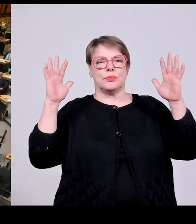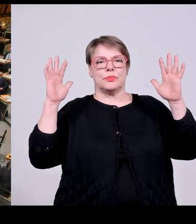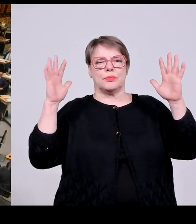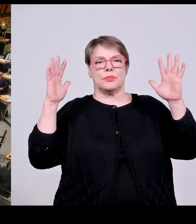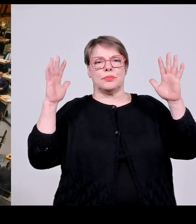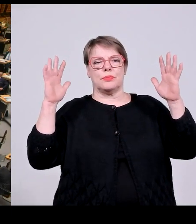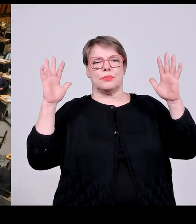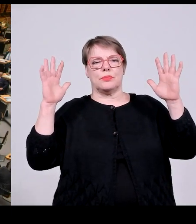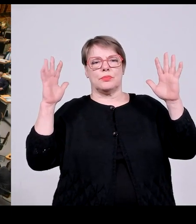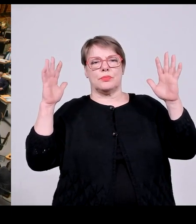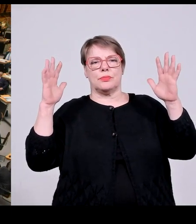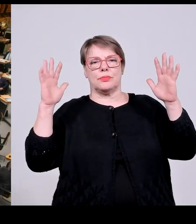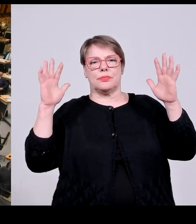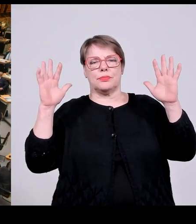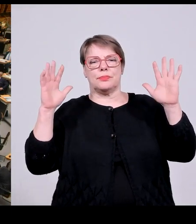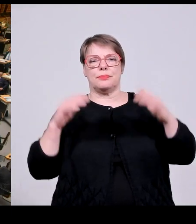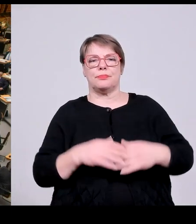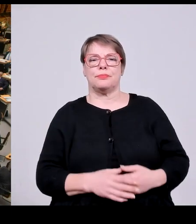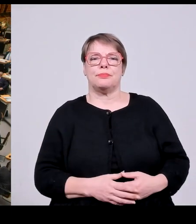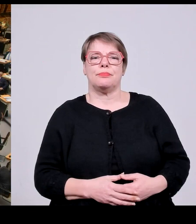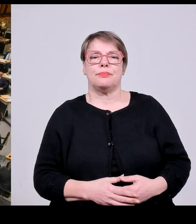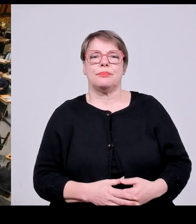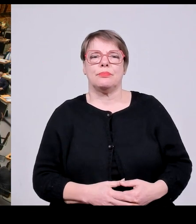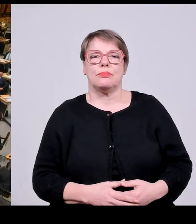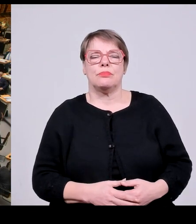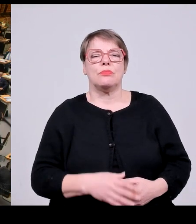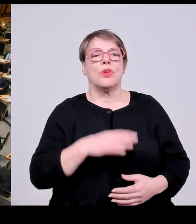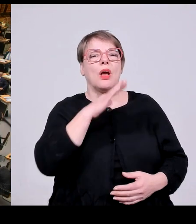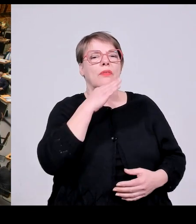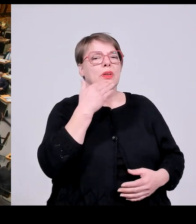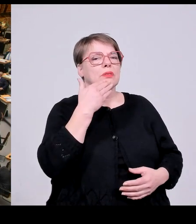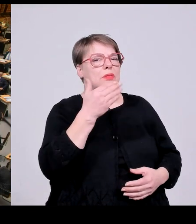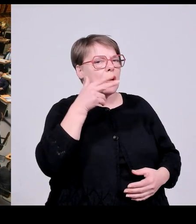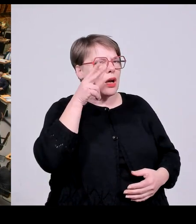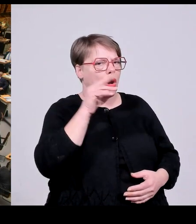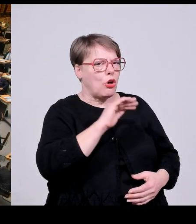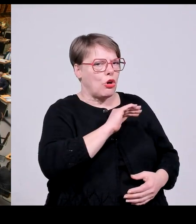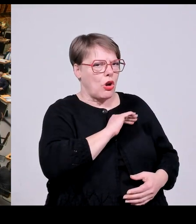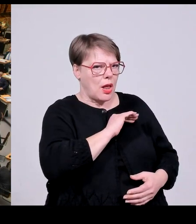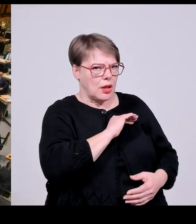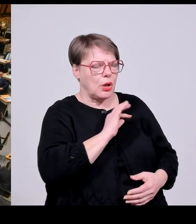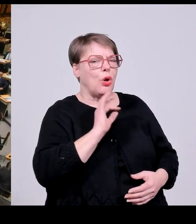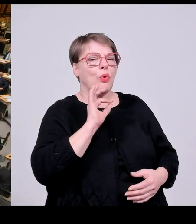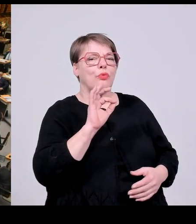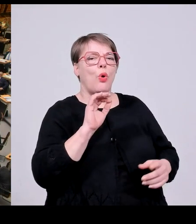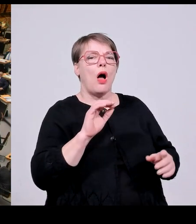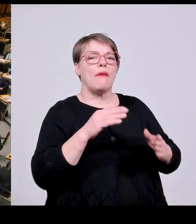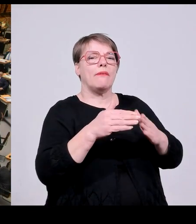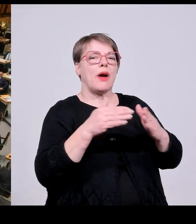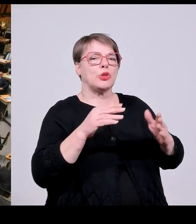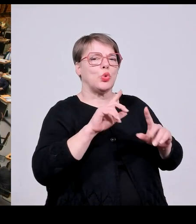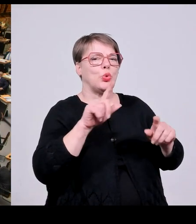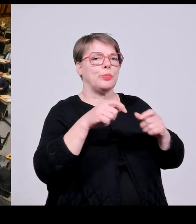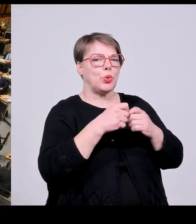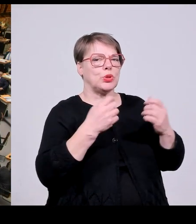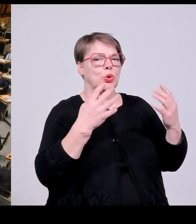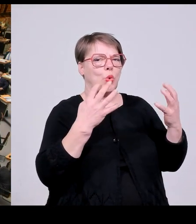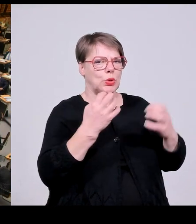(Rednerwechsel) (Beifall) Ich habe von Ihnen erwartet, dass Sie die Antwort geben. Wer